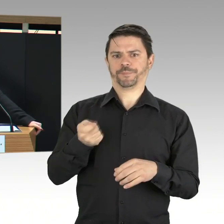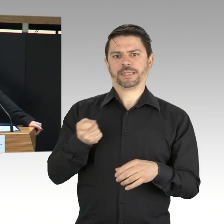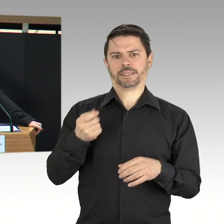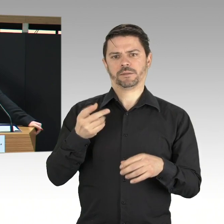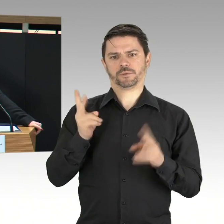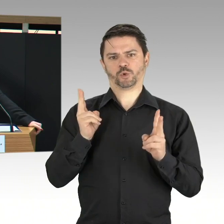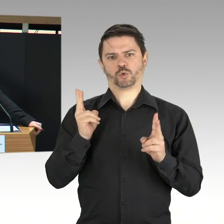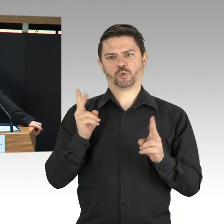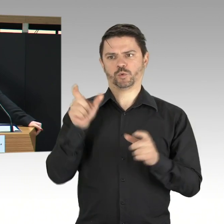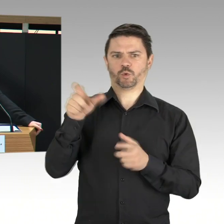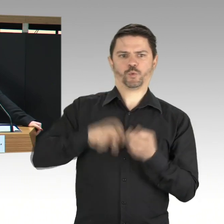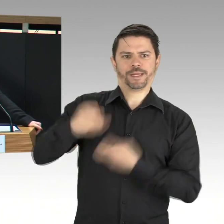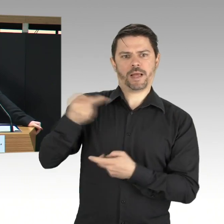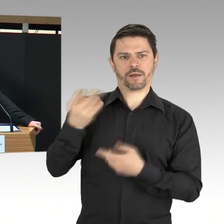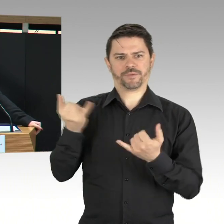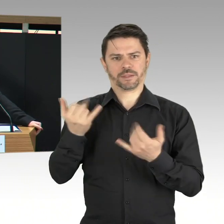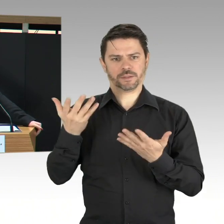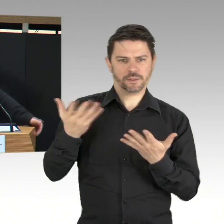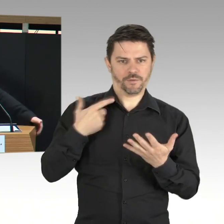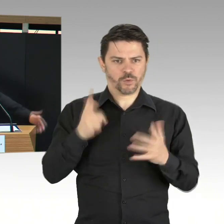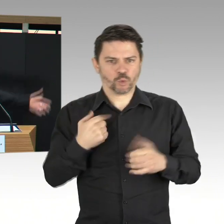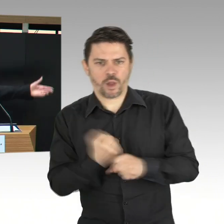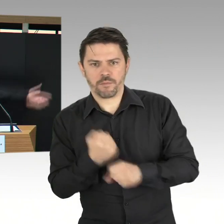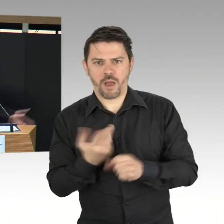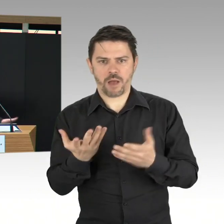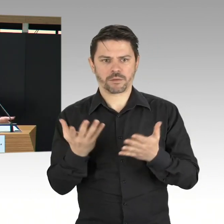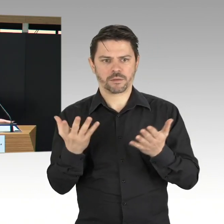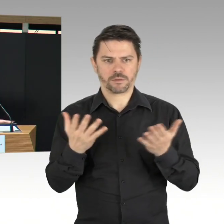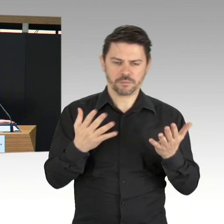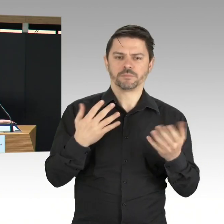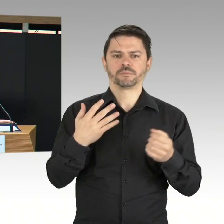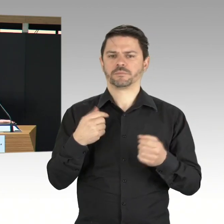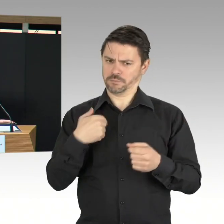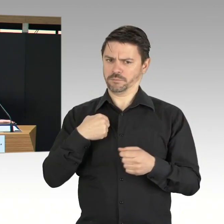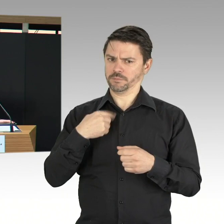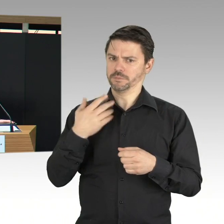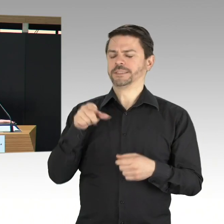Aber sehr wohl bei den inhabergeführten Unternehmen, den Einzelbesitzern und bei den Genossenschaften.